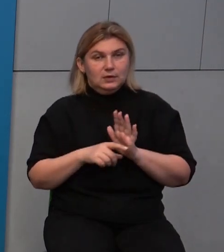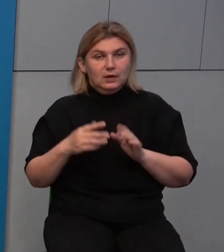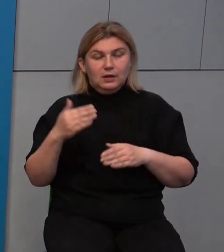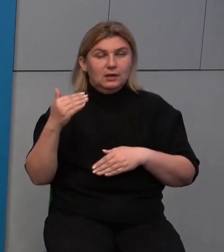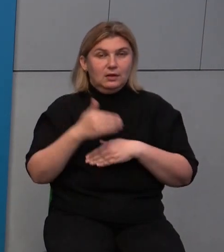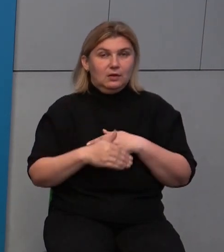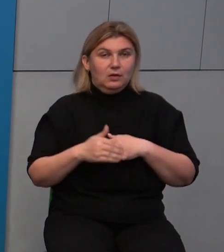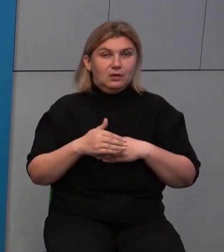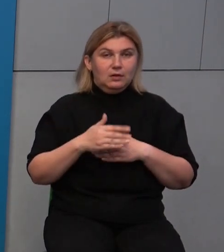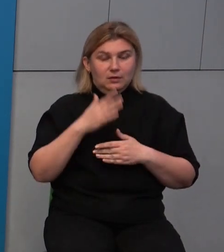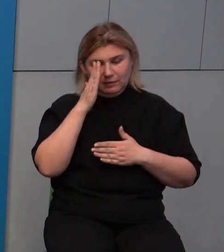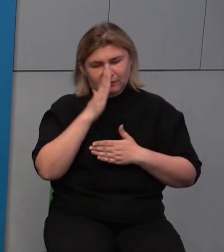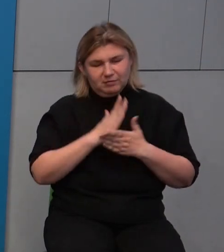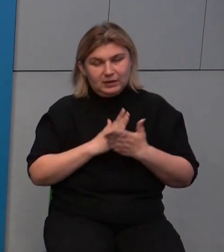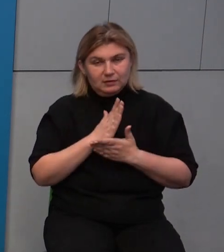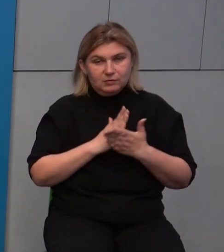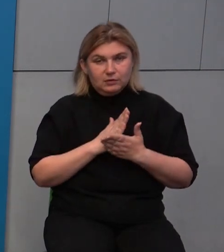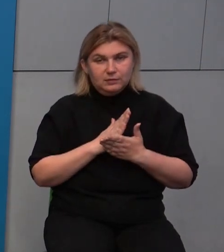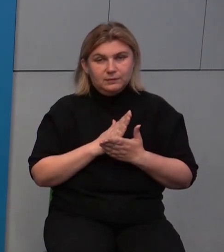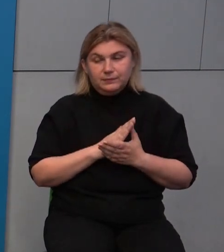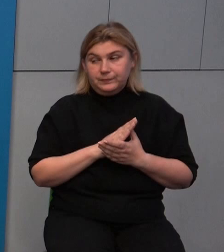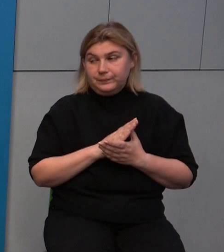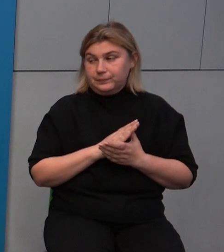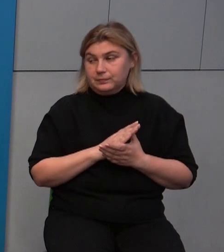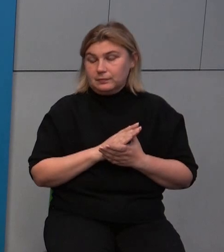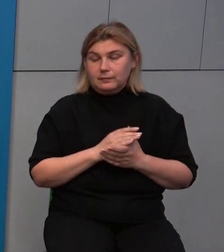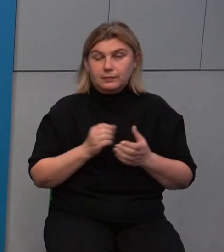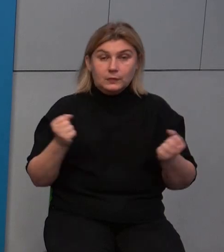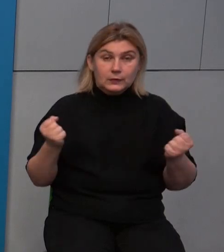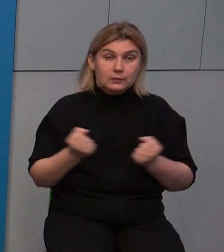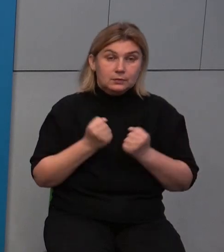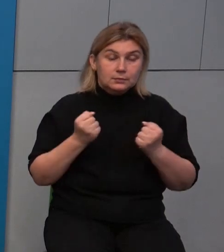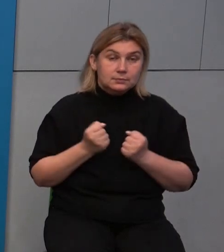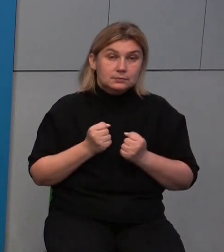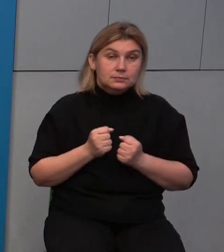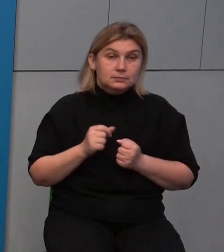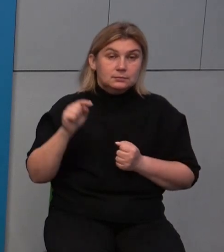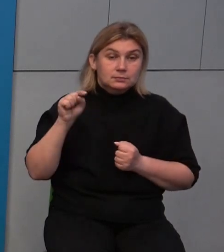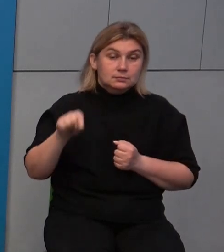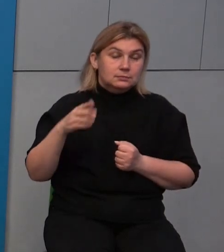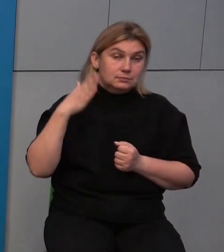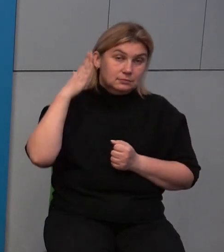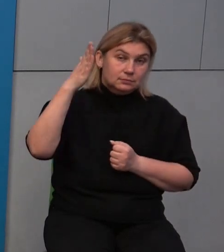w takie zabiegi w tej czy innej przyszłości.